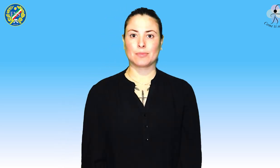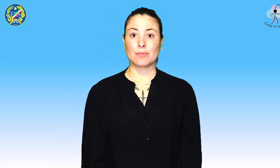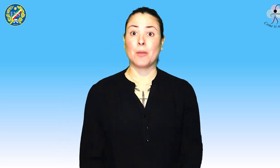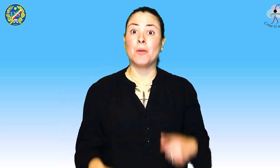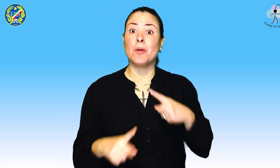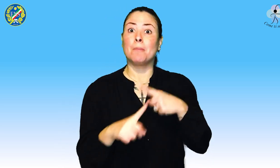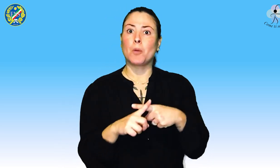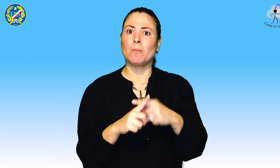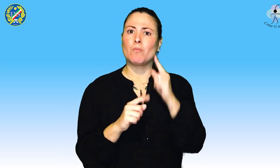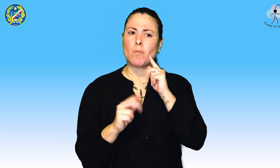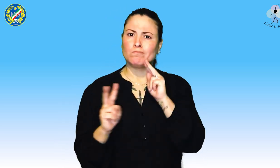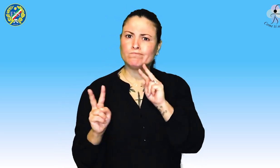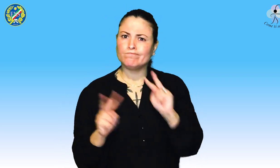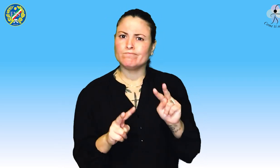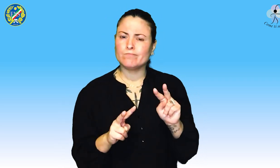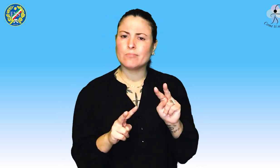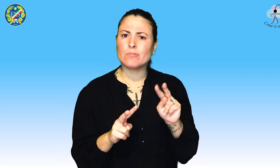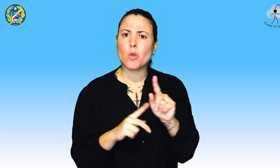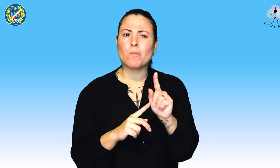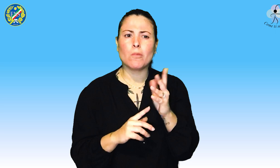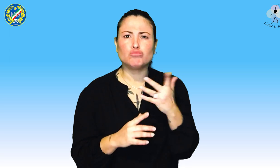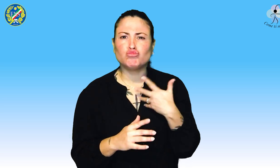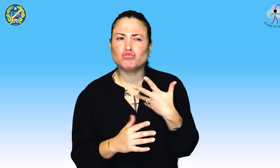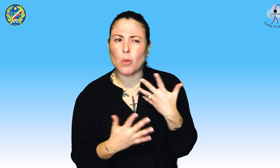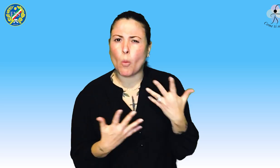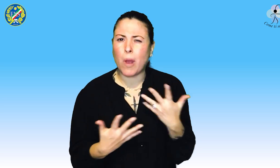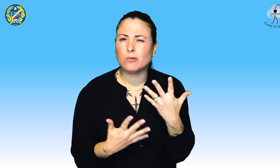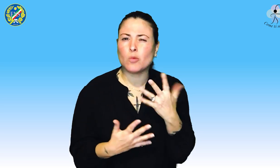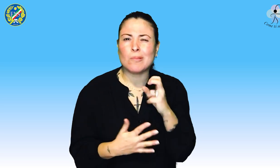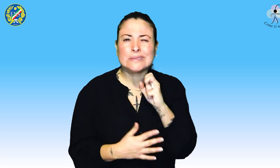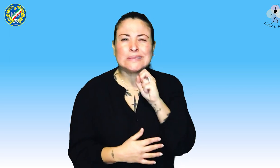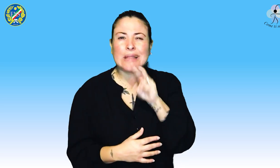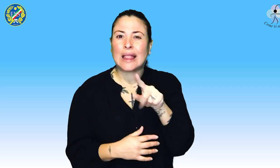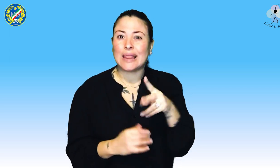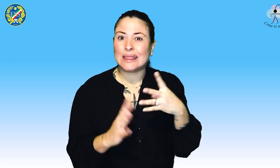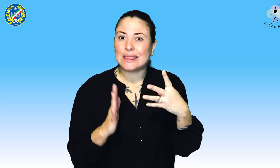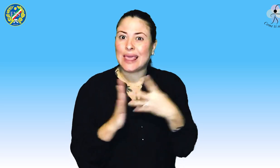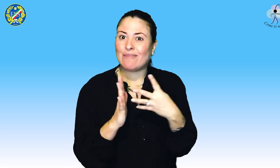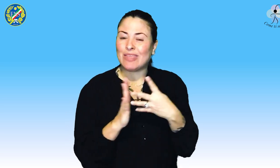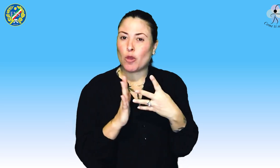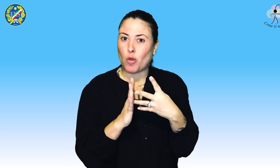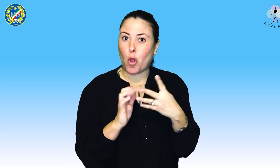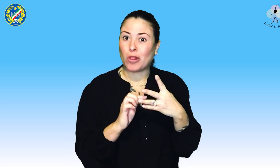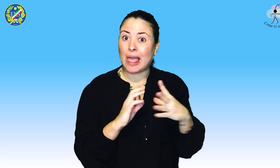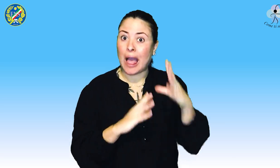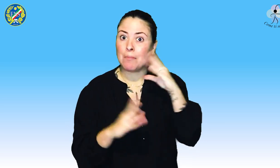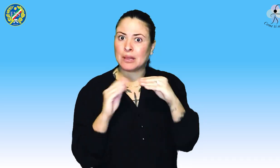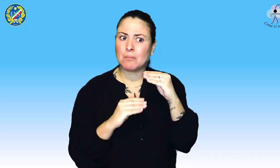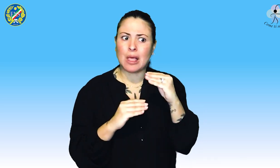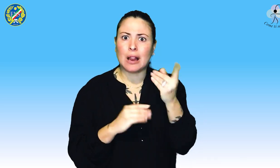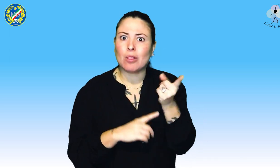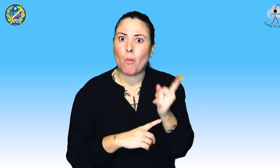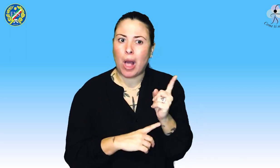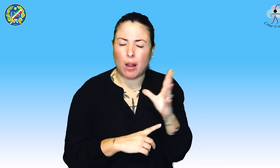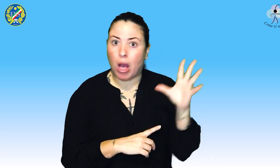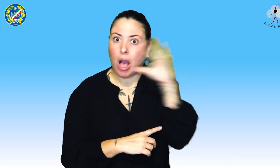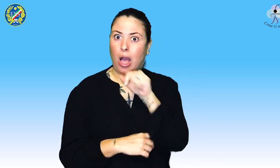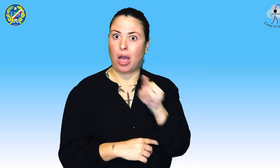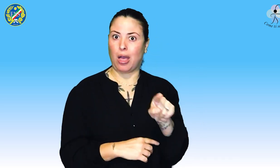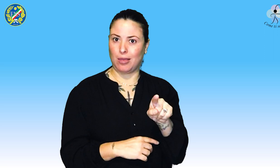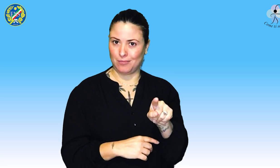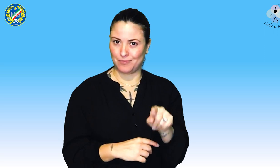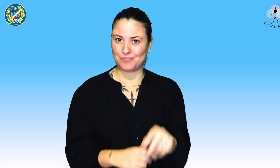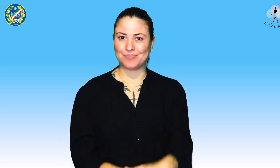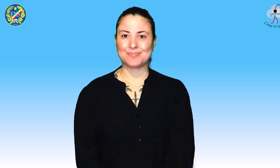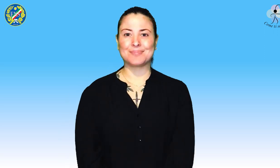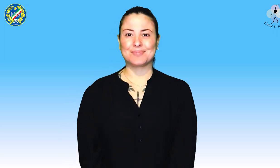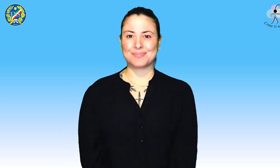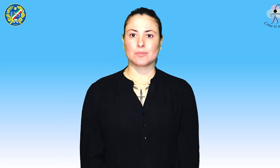cosa osservare per poter riconoscere eventuali segnali di difficoltà di apprendimento,